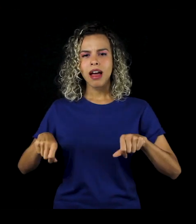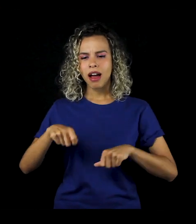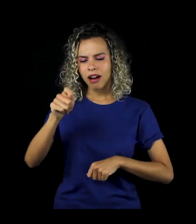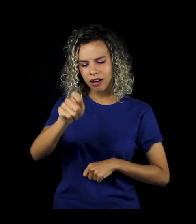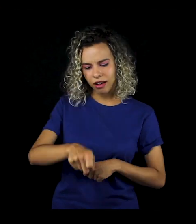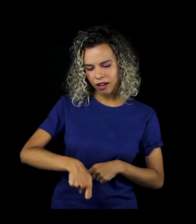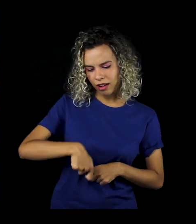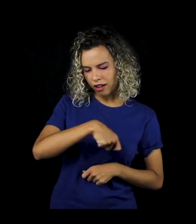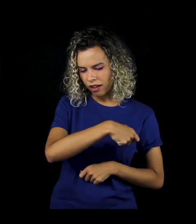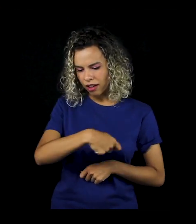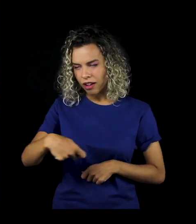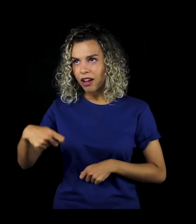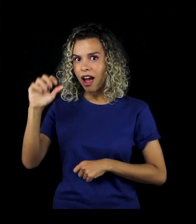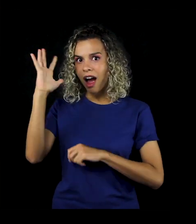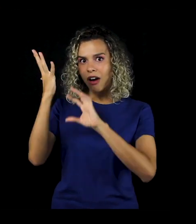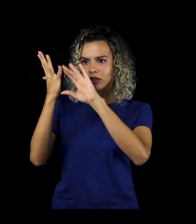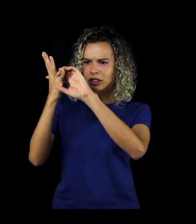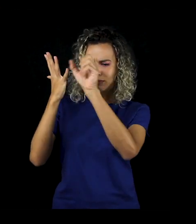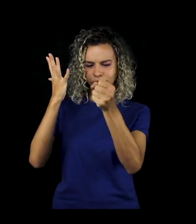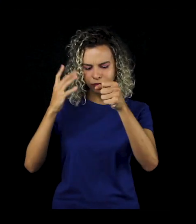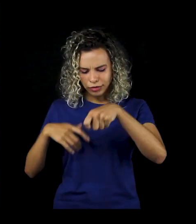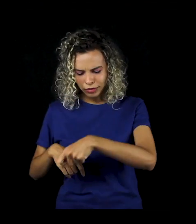É muito fácil e bem divertido de brincar.